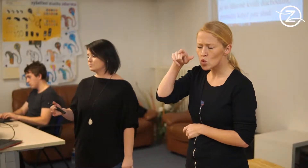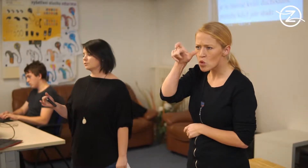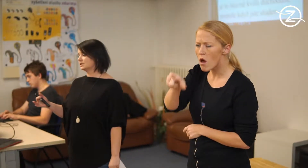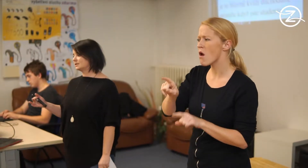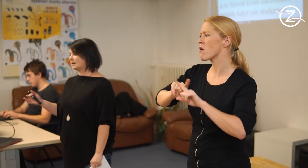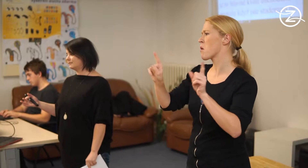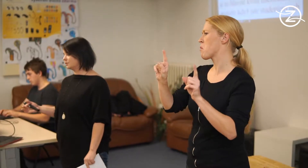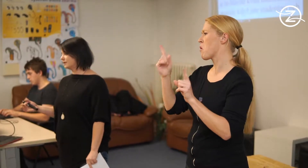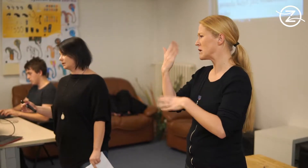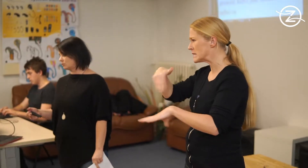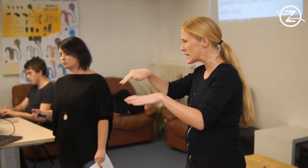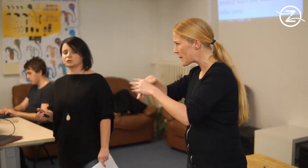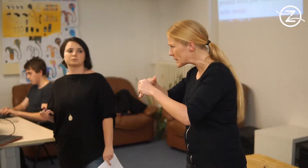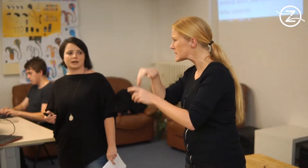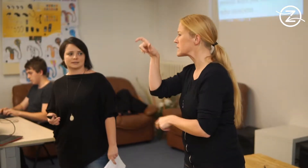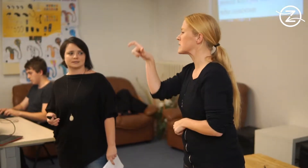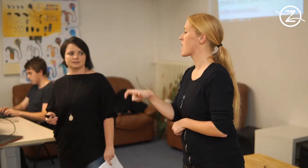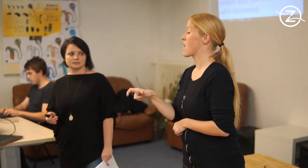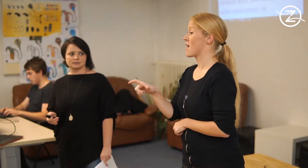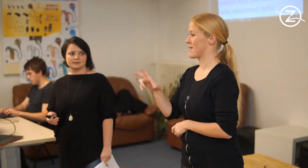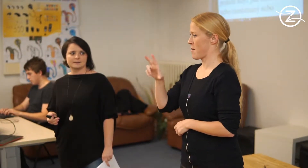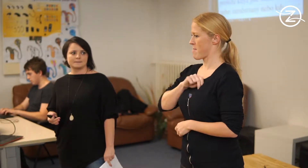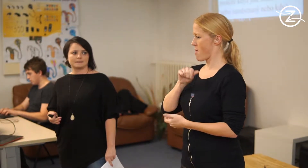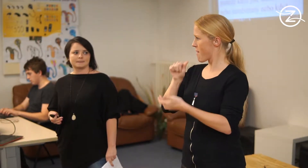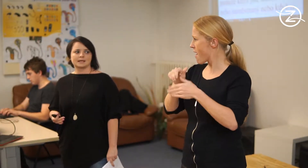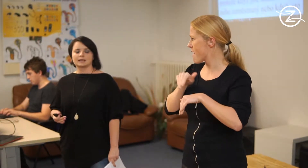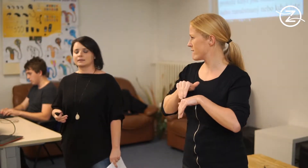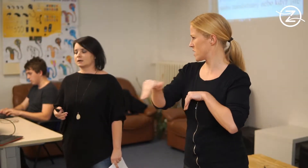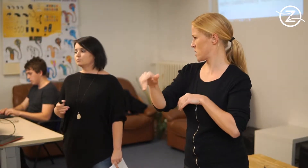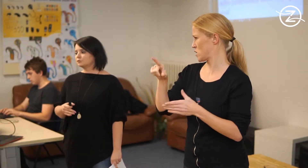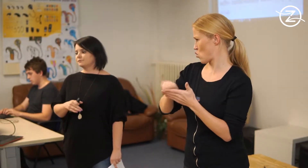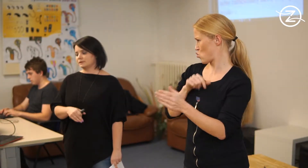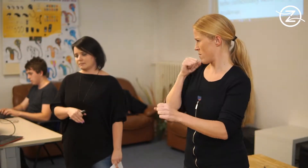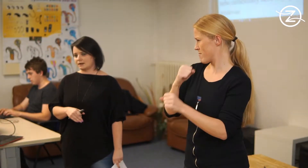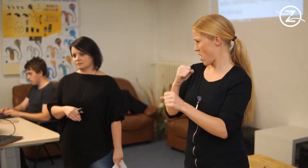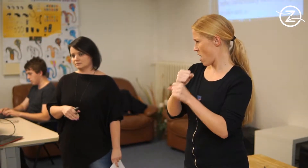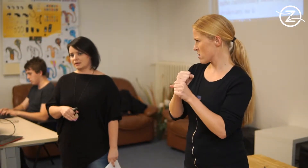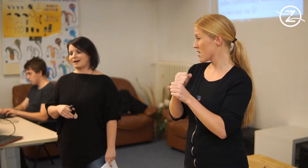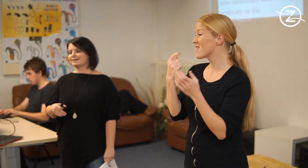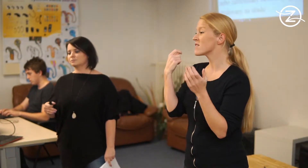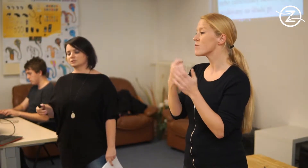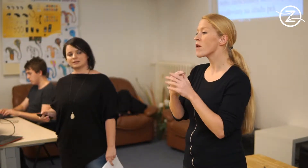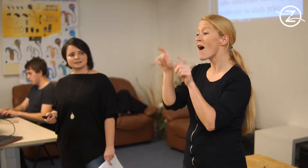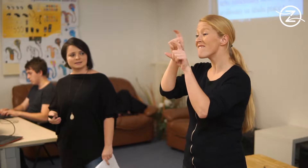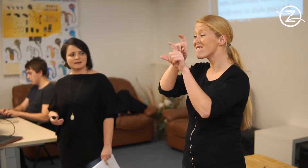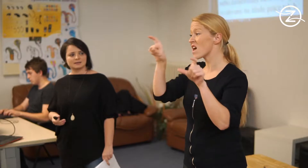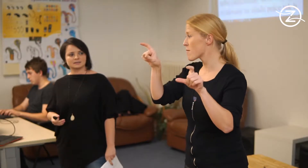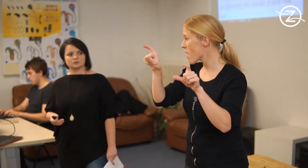Ať jste nezaměstnaní nebo absolventi bez práce, je dobré se zaregistrovat na úřad práce,